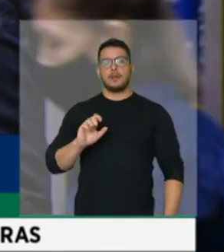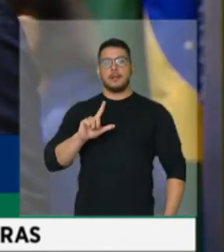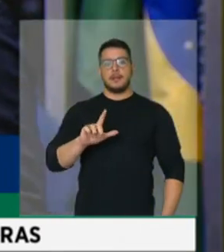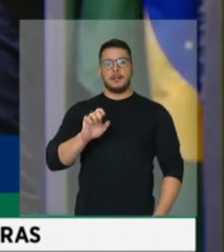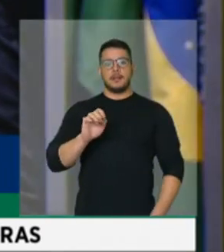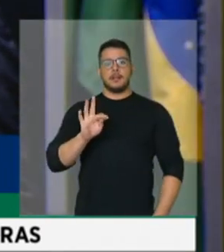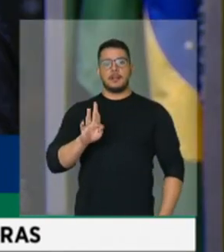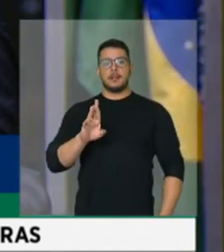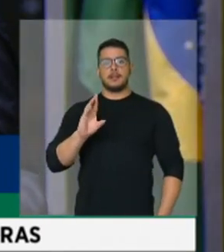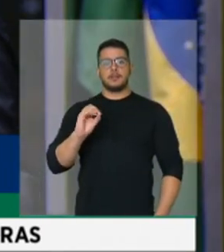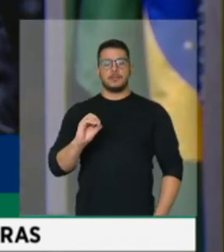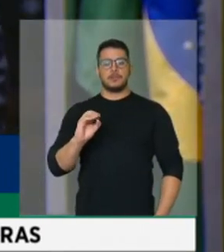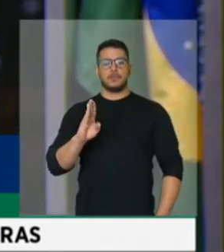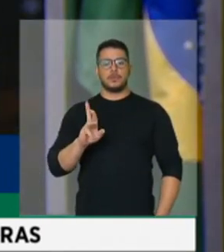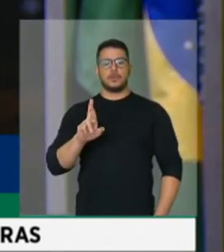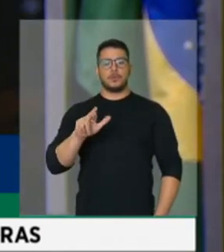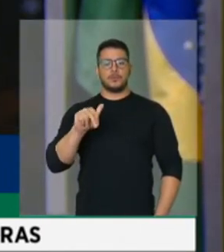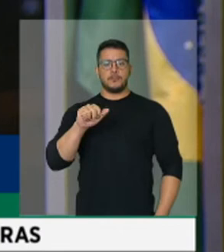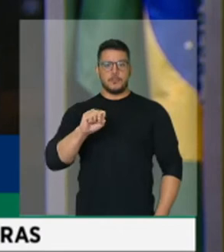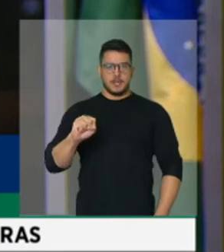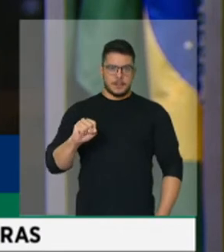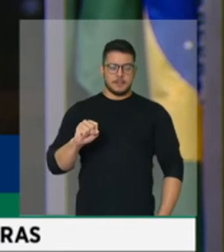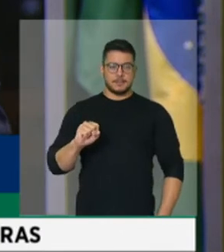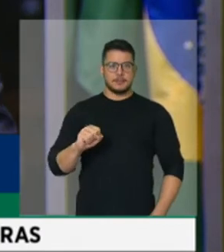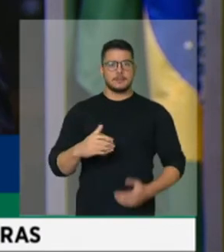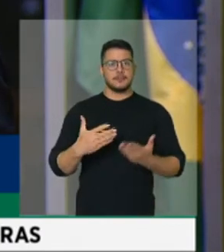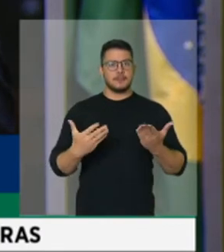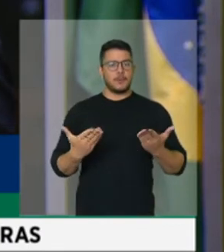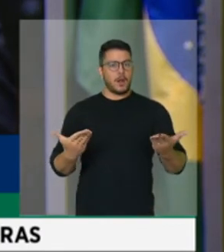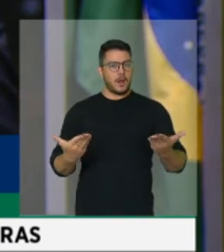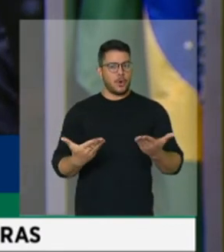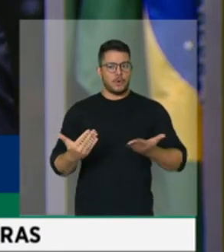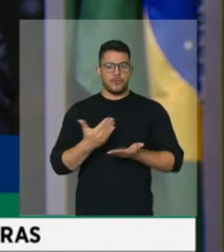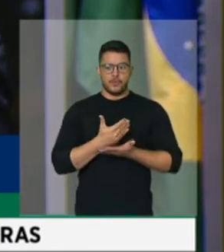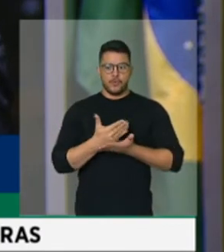DIVULGADO. UMA MP QUE VISA DESCONCENTRAR MERCADO. QUE VISA... DE FATO PRIVATIZAR A